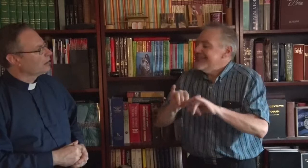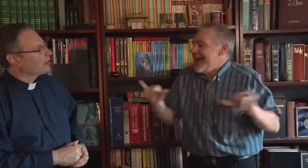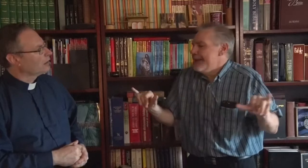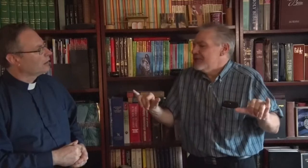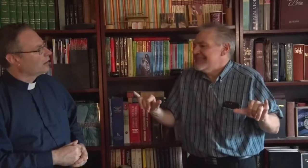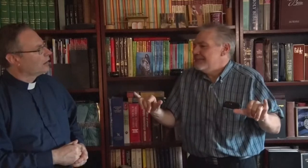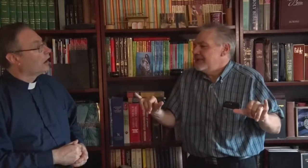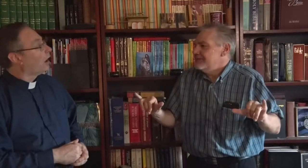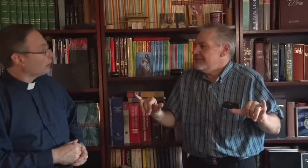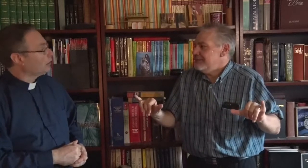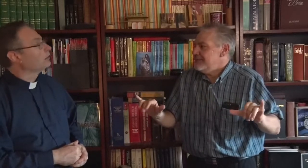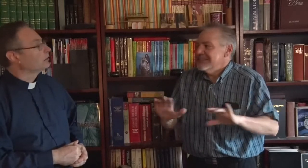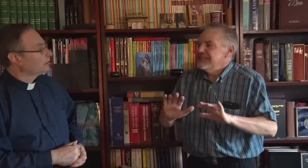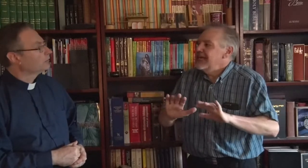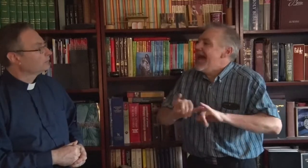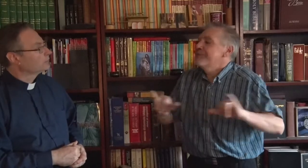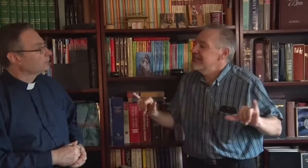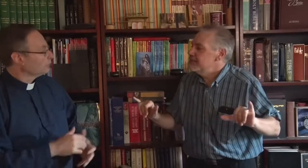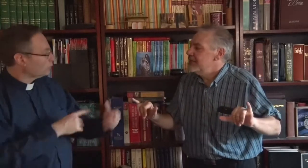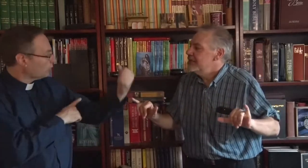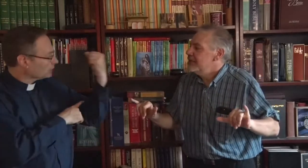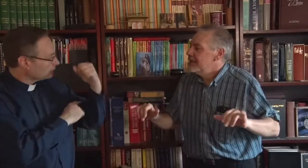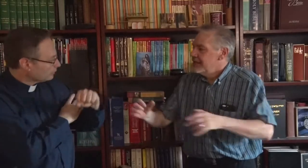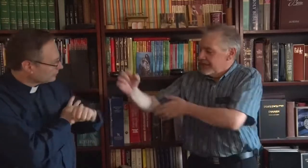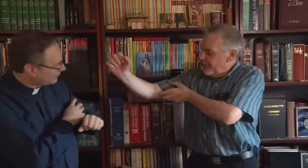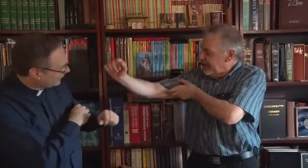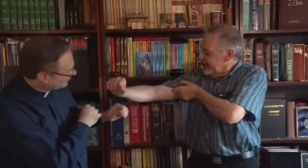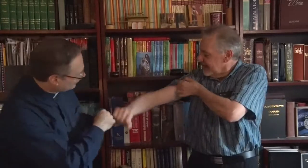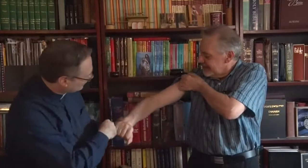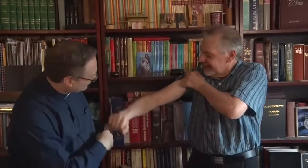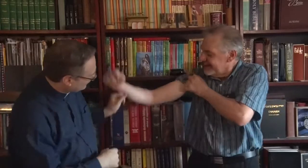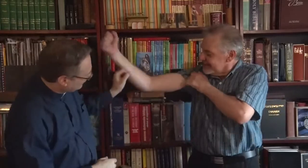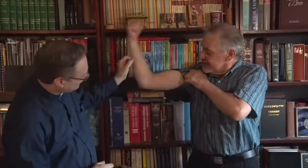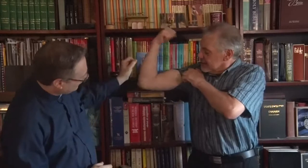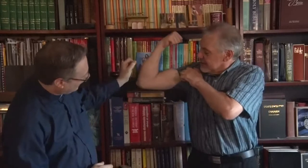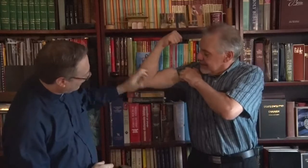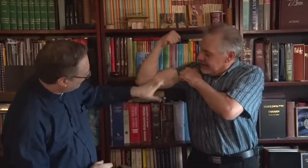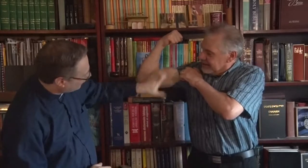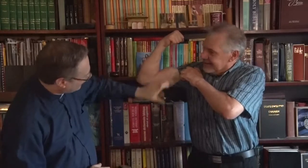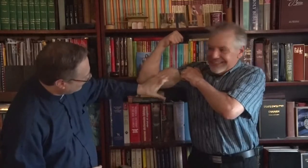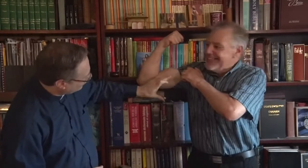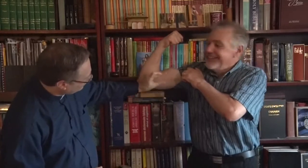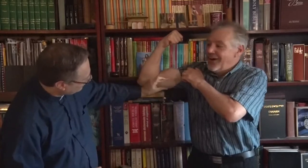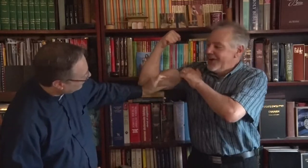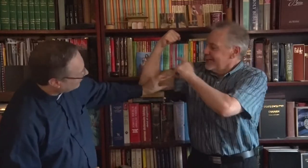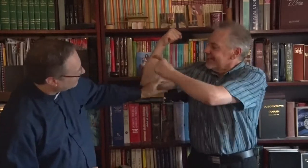C’est impossible. Tu peux montrer… oui Il n’était pas comme cela? Non…